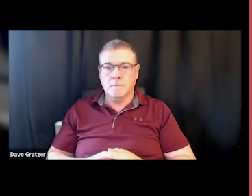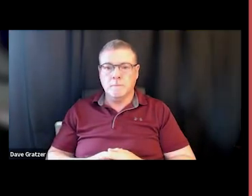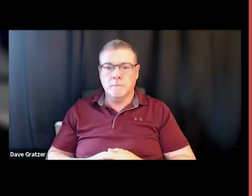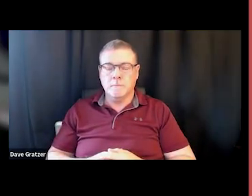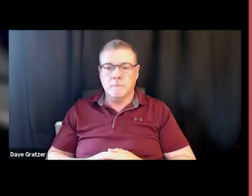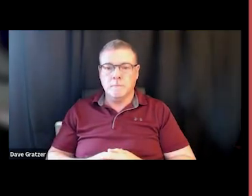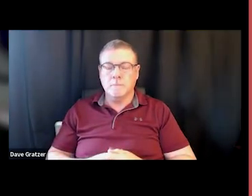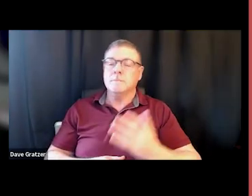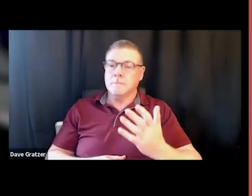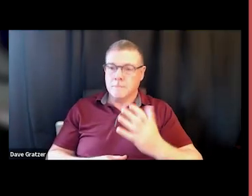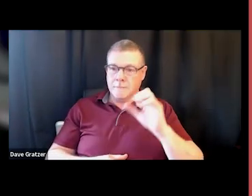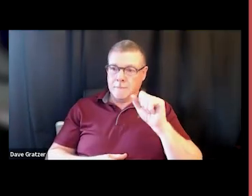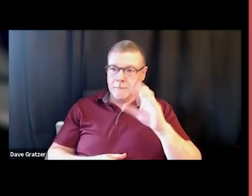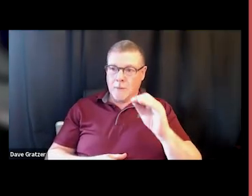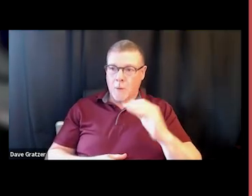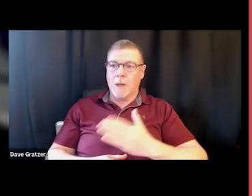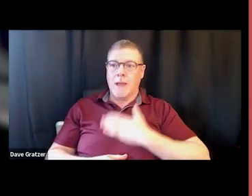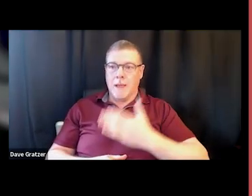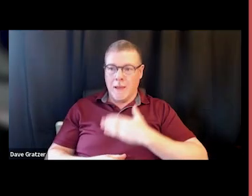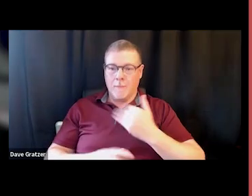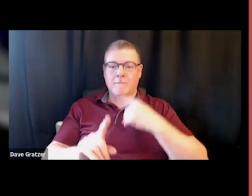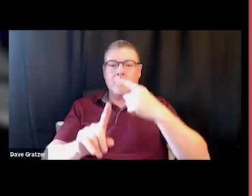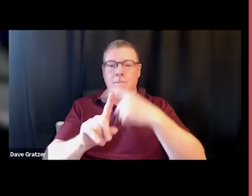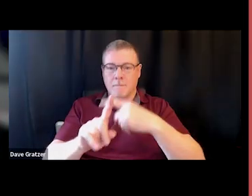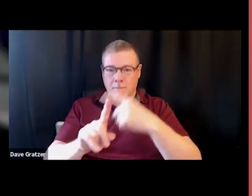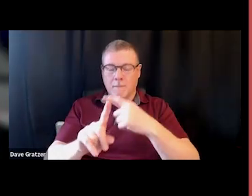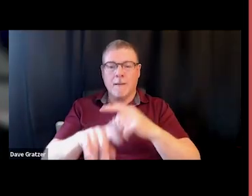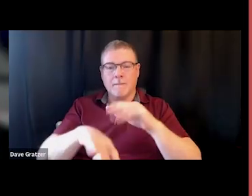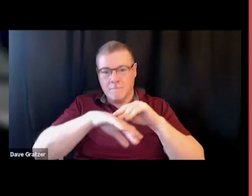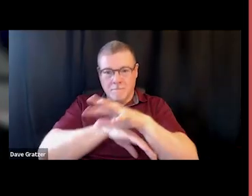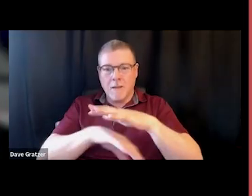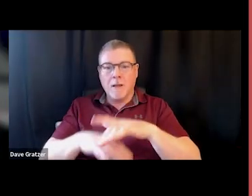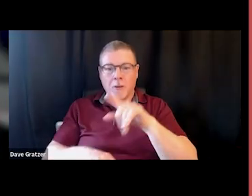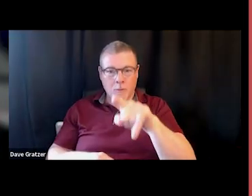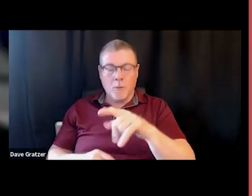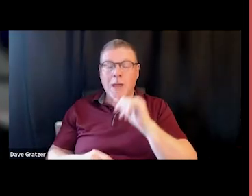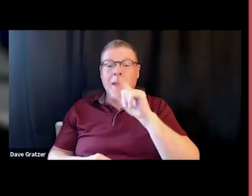Sí, me alegra que eso haya tenido un impacto muy positivo en ti, no solo en términos de autoestima